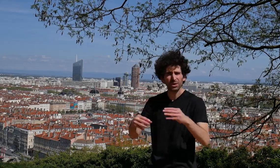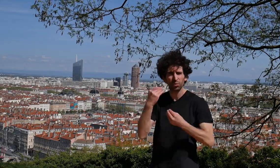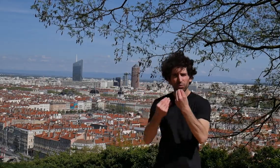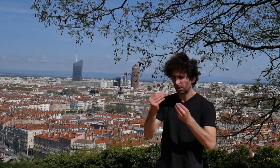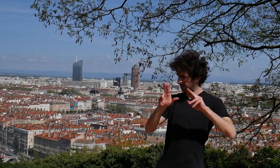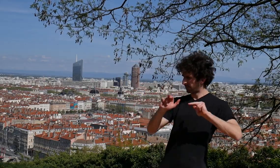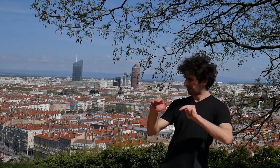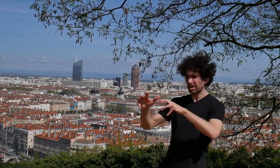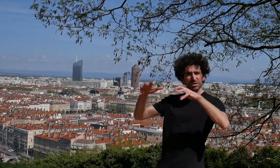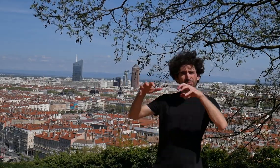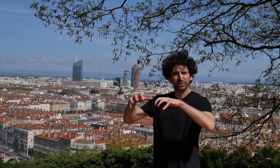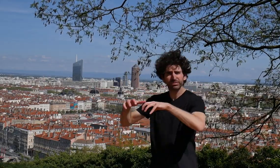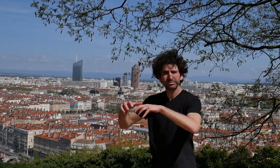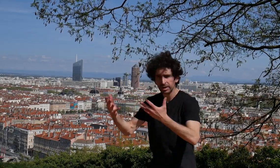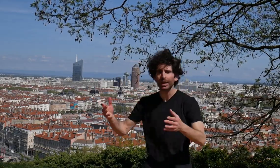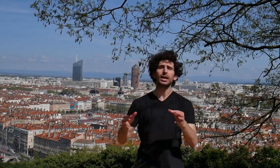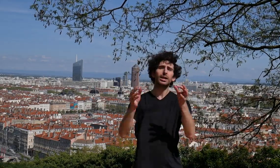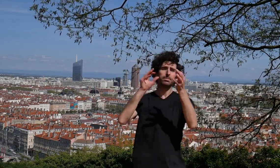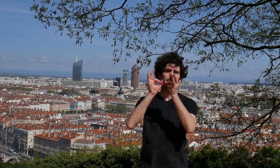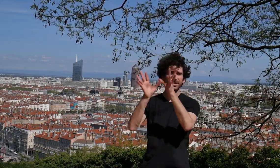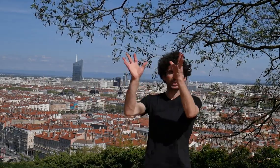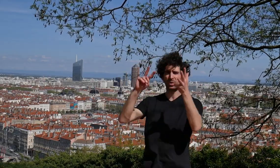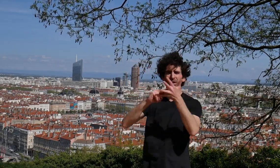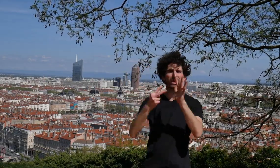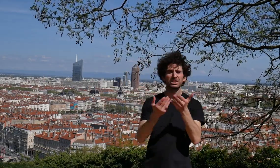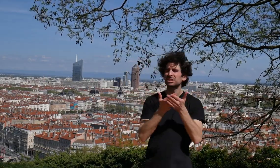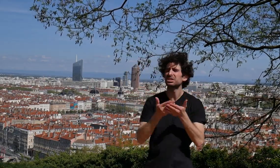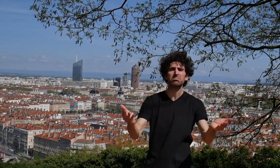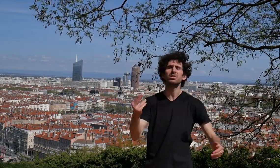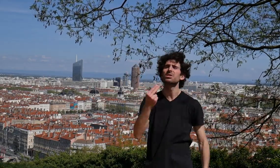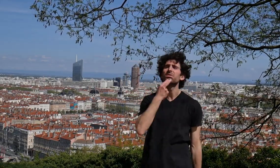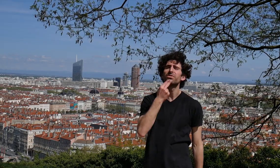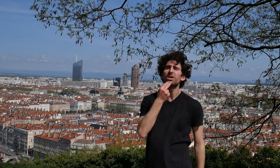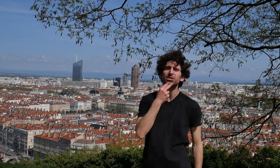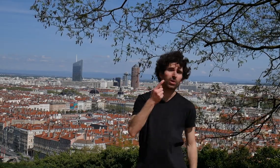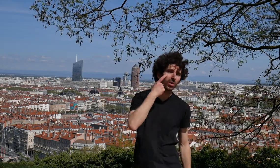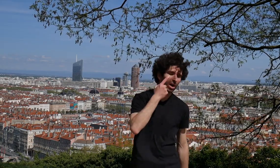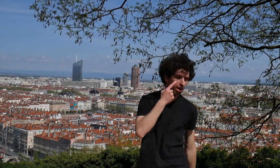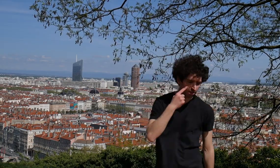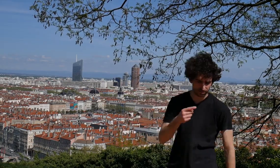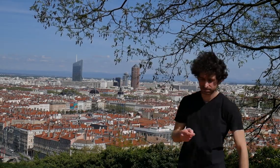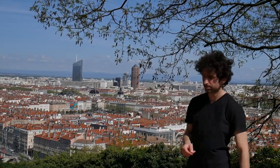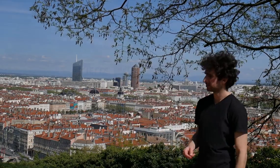est terminée ou qu'elle va arriver ? Pour cela, il existe une technique météo simple et efficace. Regarde.